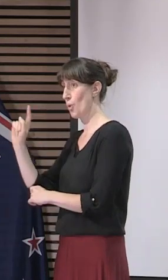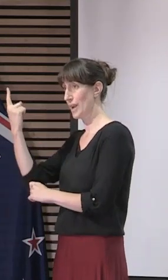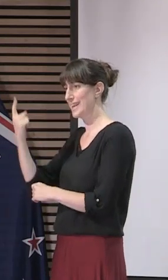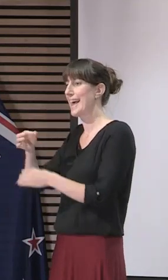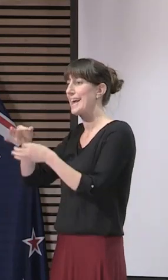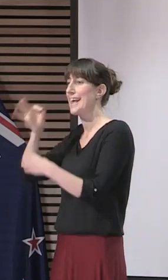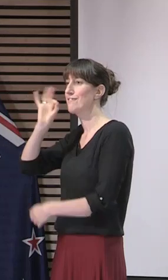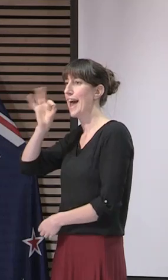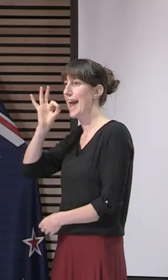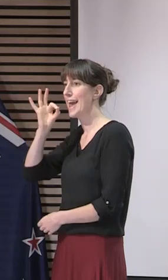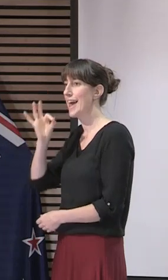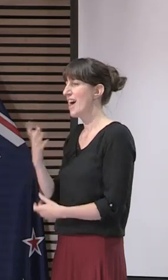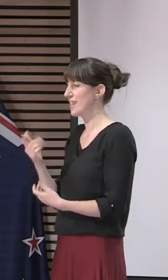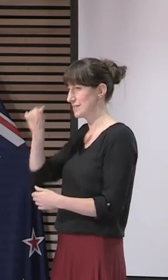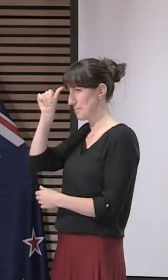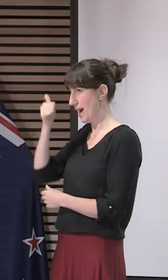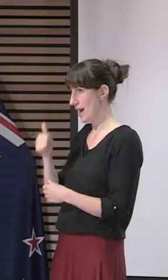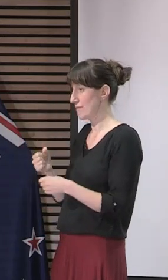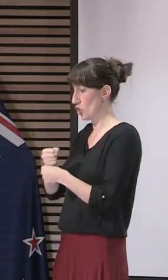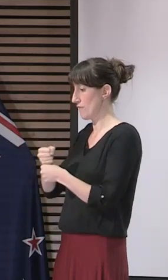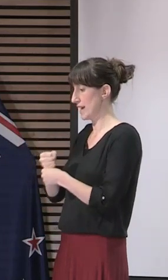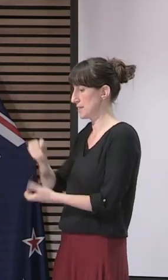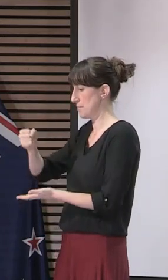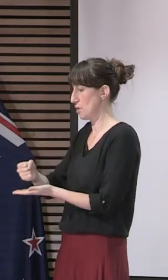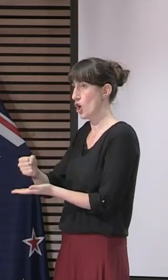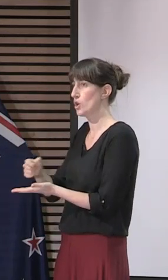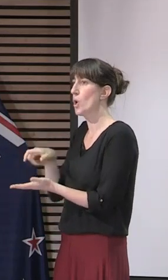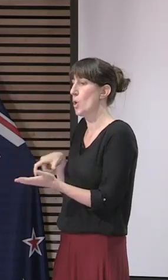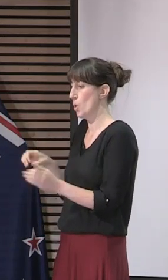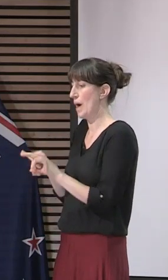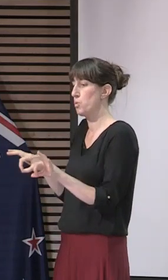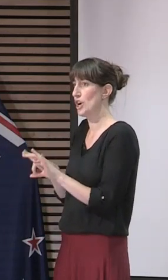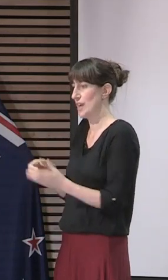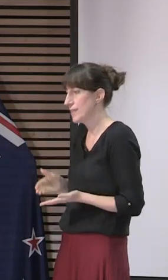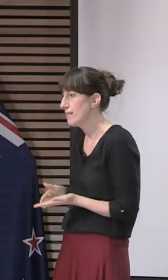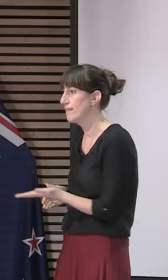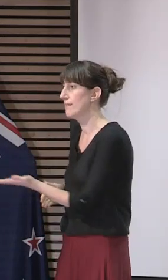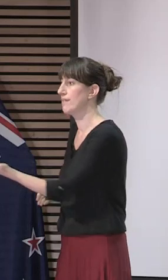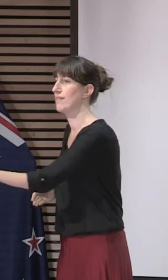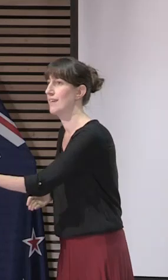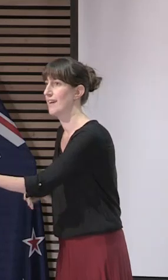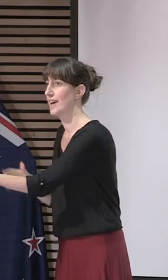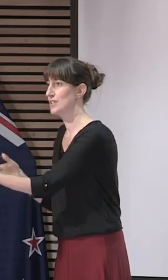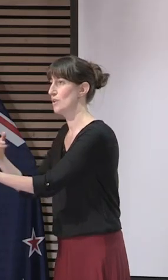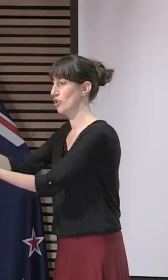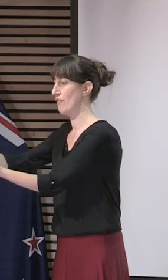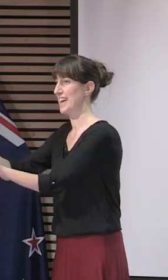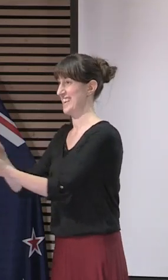te ota me te kohi. Ko etahi o